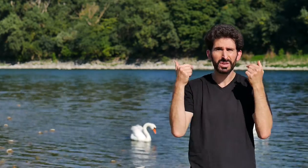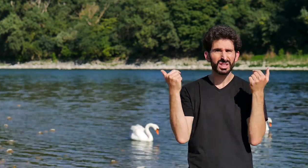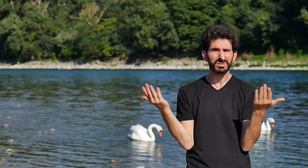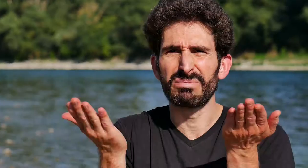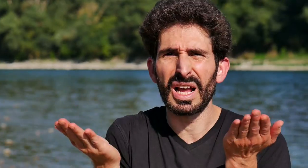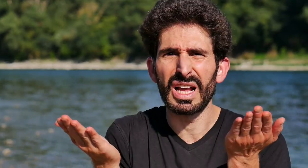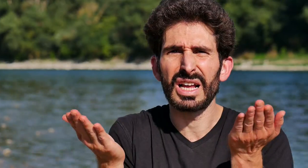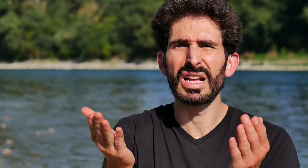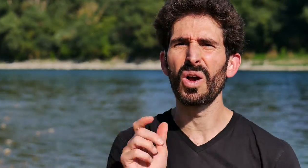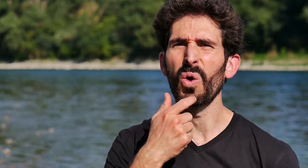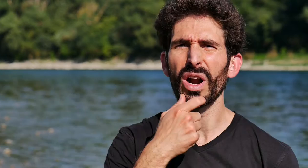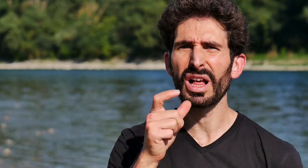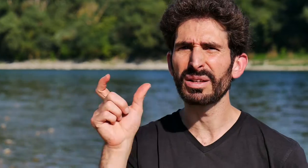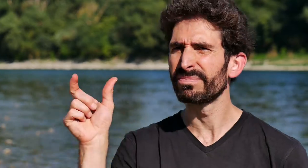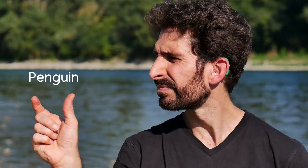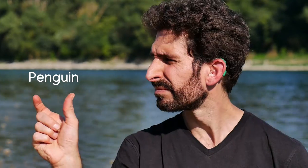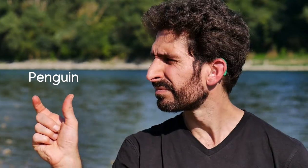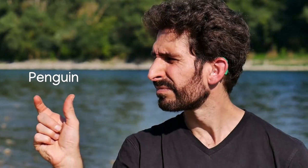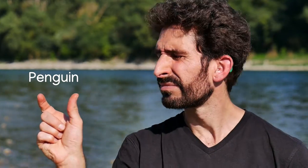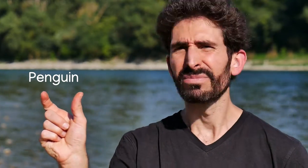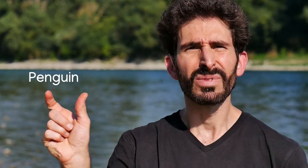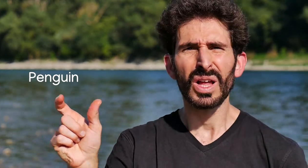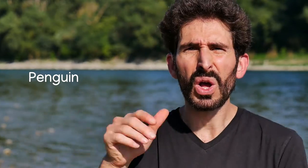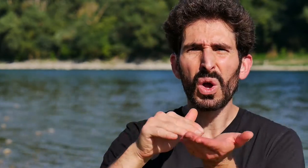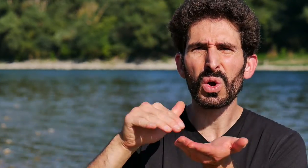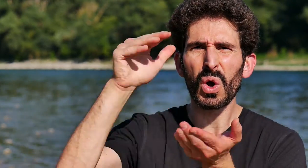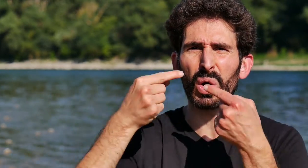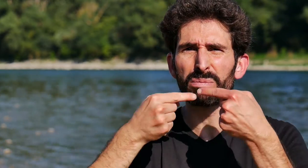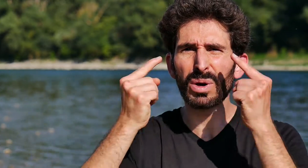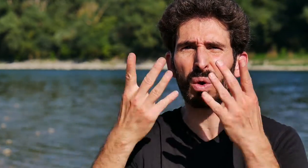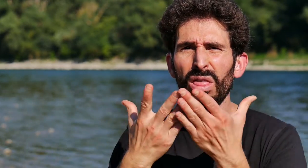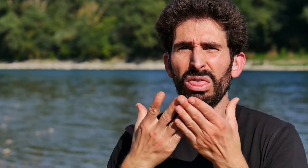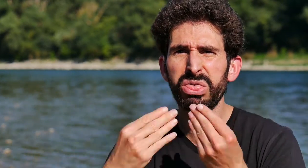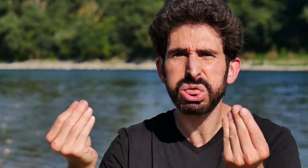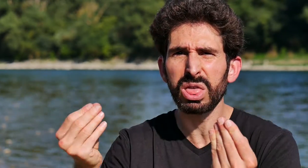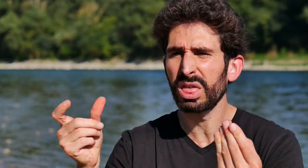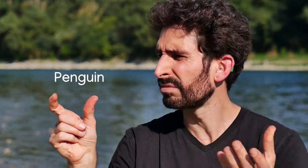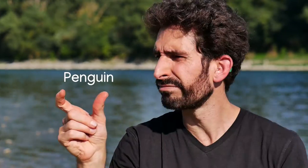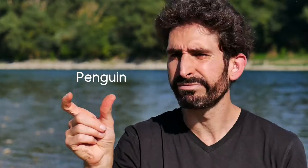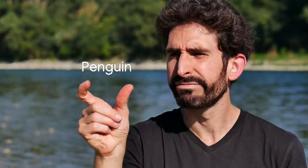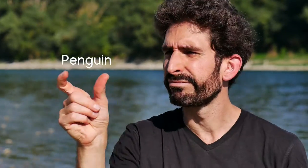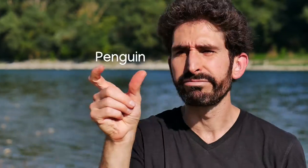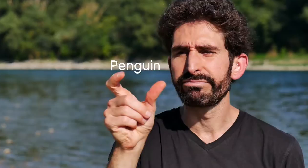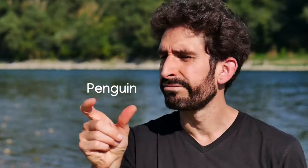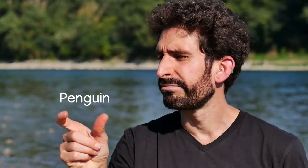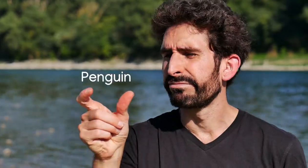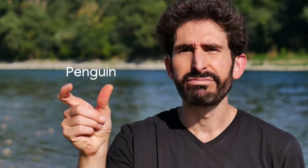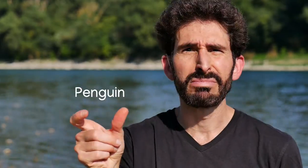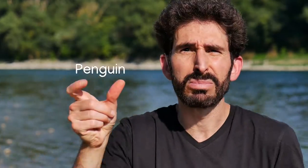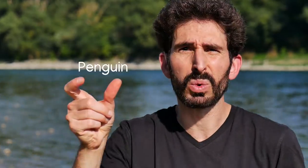Mais ! Le mot anglais "Penguin" est encore là alors que le grand pingouin a disparu. Que faire ?